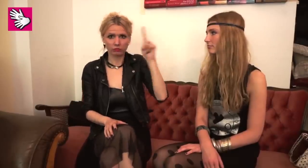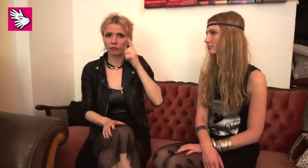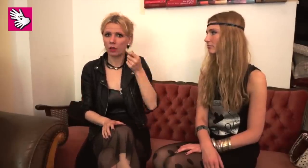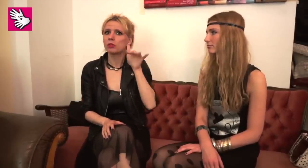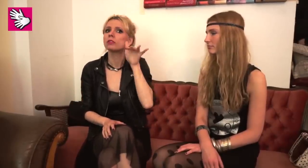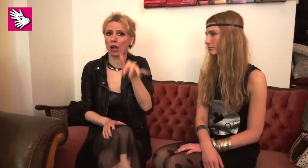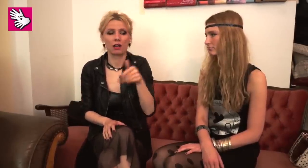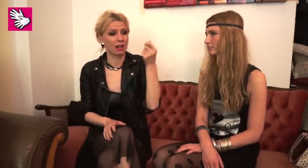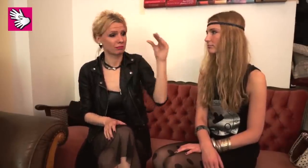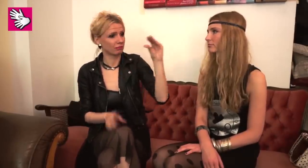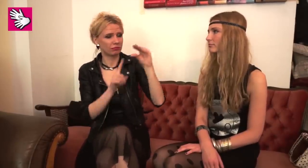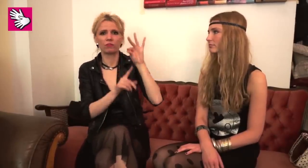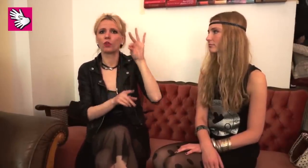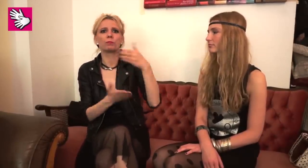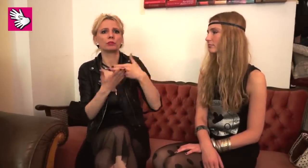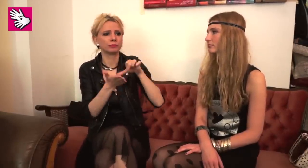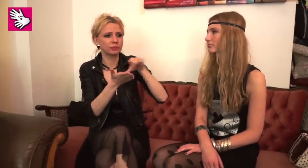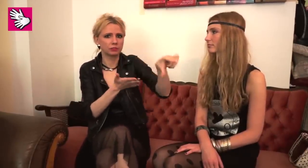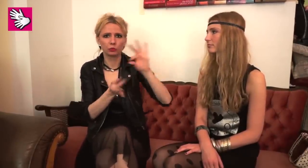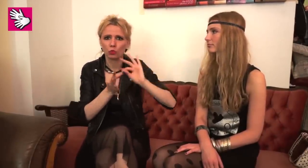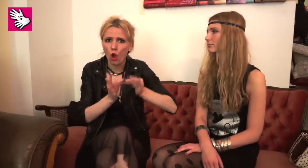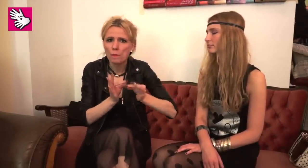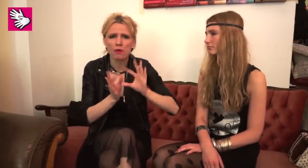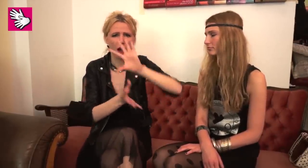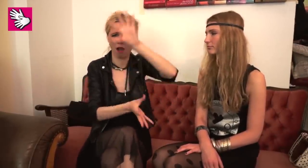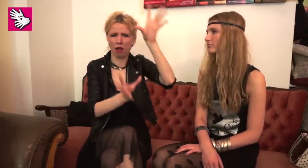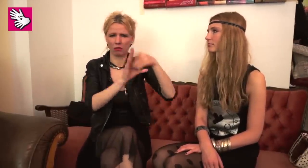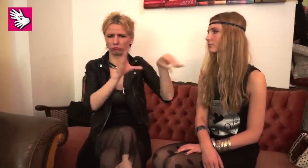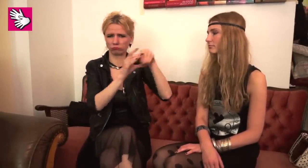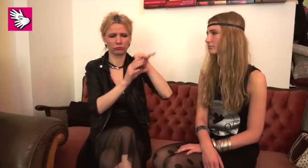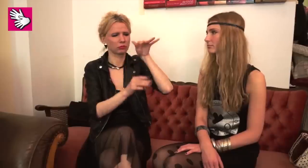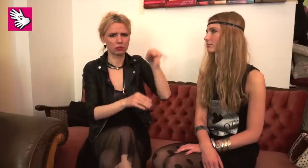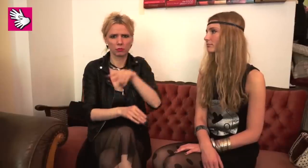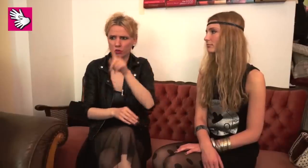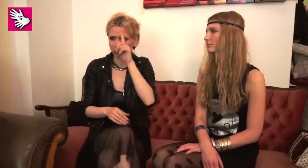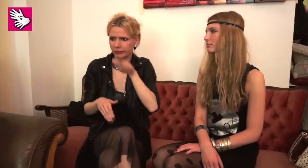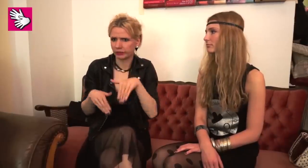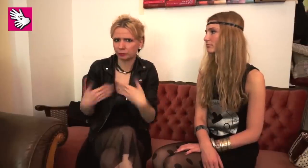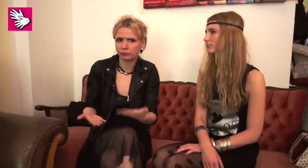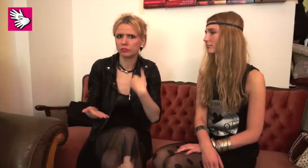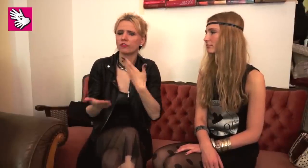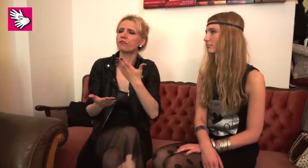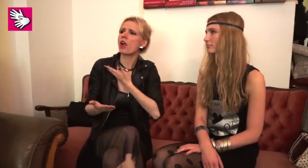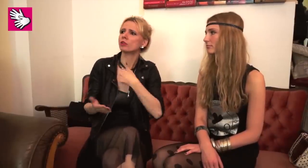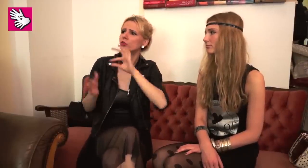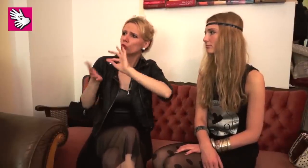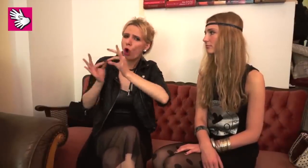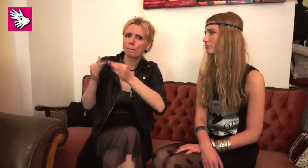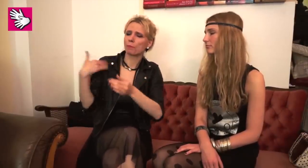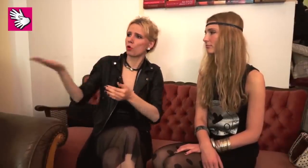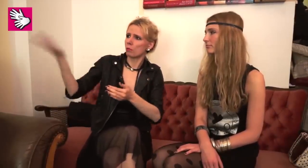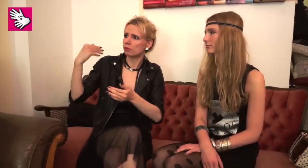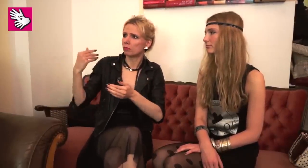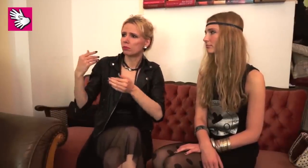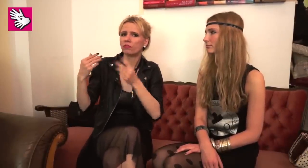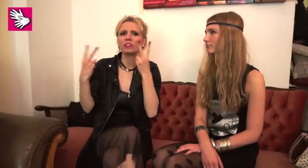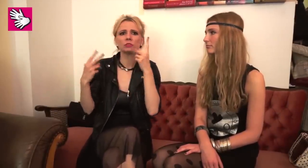dass Gehörlosengeld an alle gezahlt werden, damit ich Dolmetscher zahlen kann.